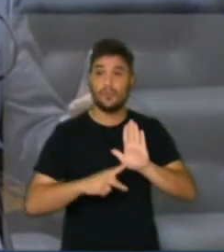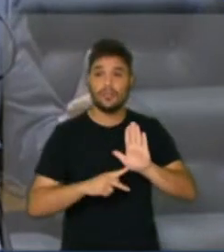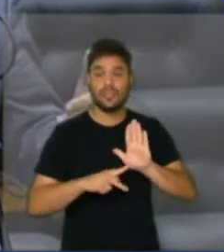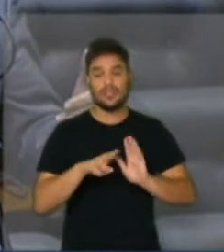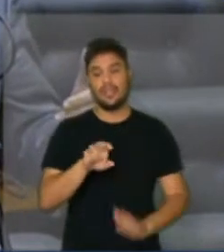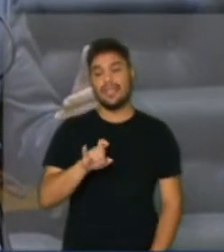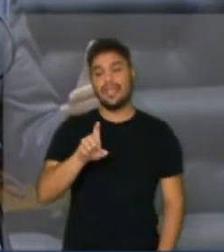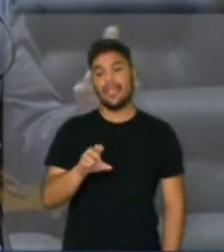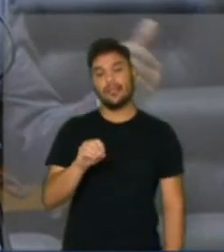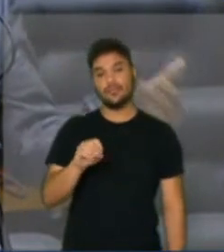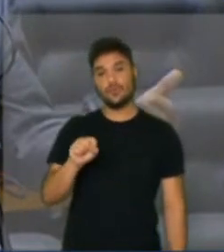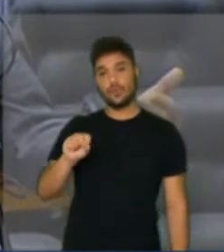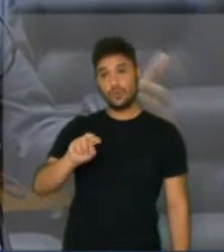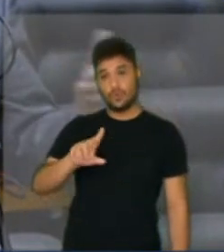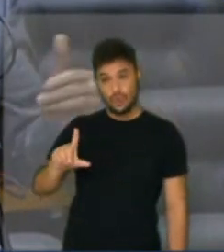RIO SÃO FRANCISCO QUE VAI GARANTIR ÁGUA PARA DPAO PARTE